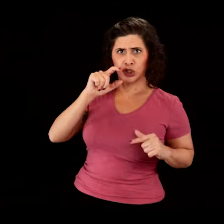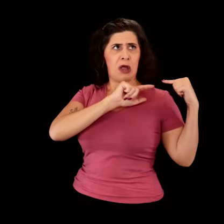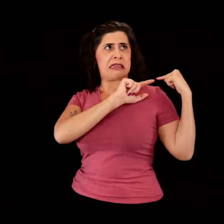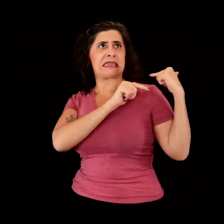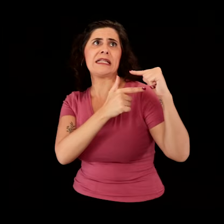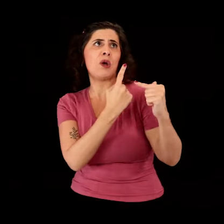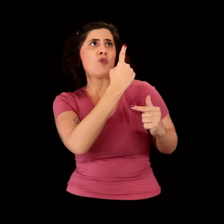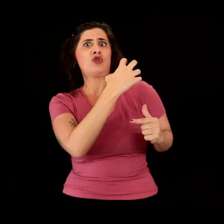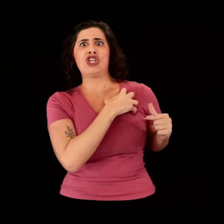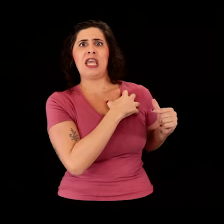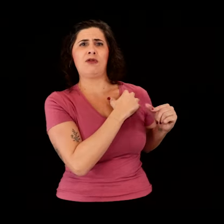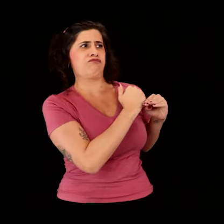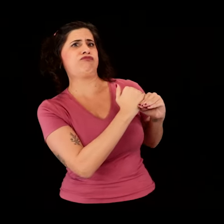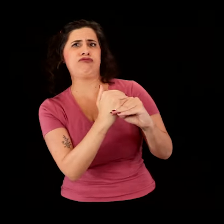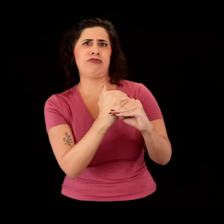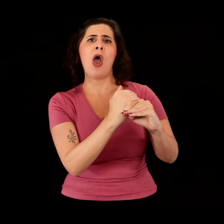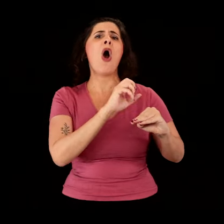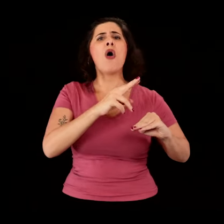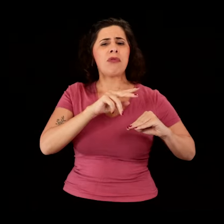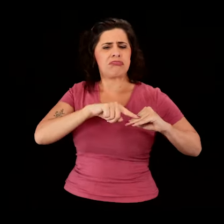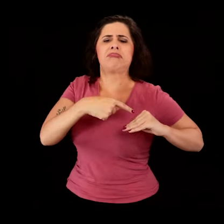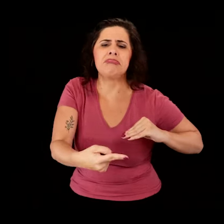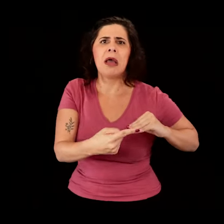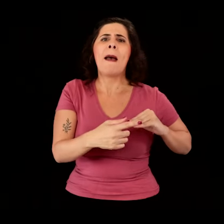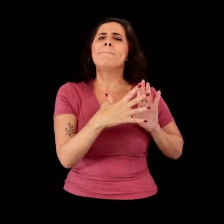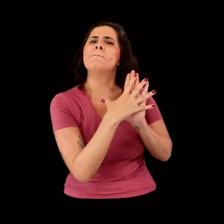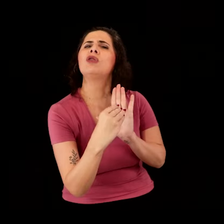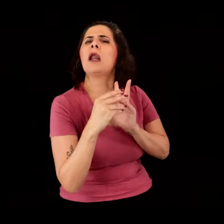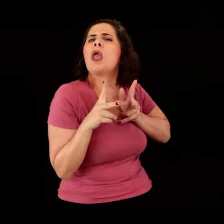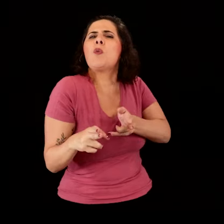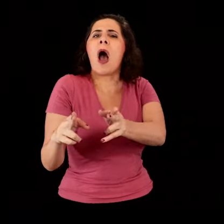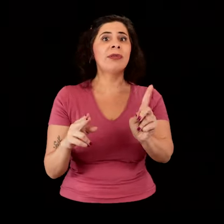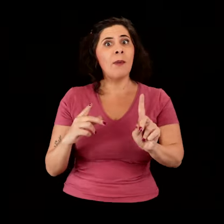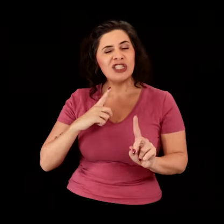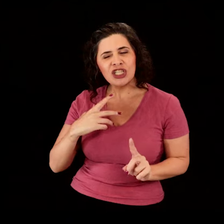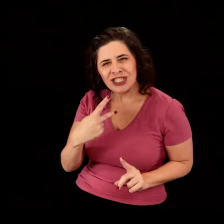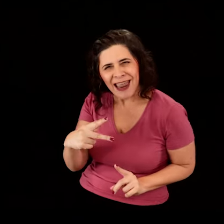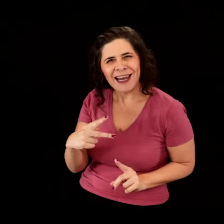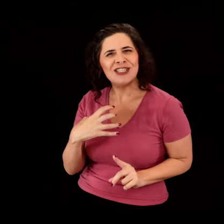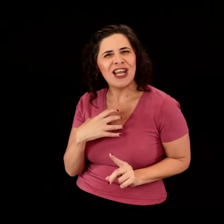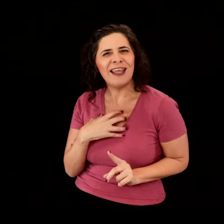nem necessariamente deixou uma tradição como filiação à obra dele. Tinha uma gramática, uma língua muito própria.